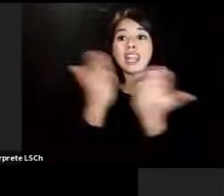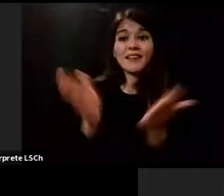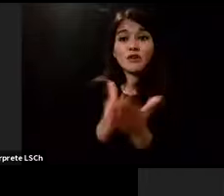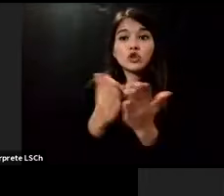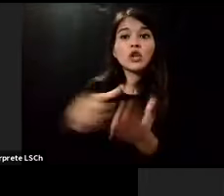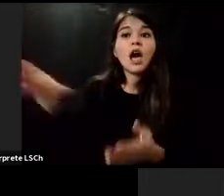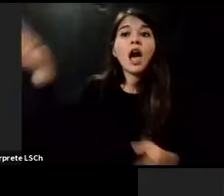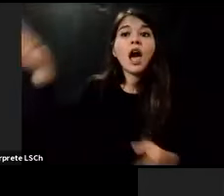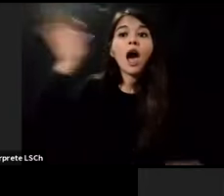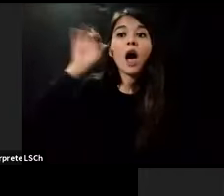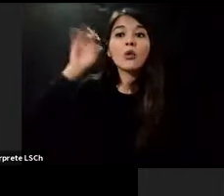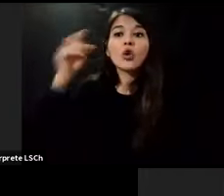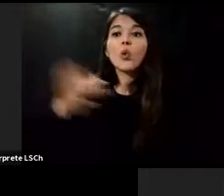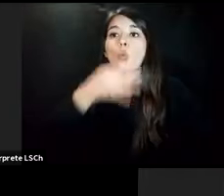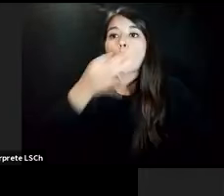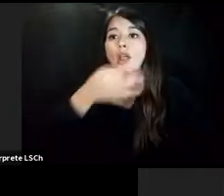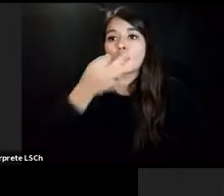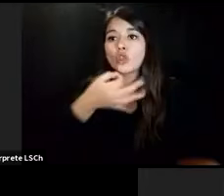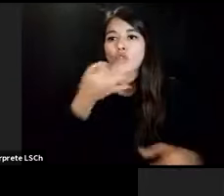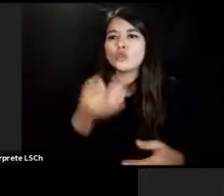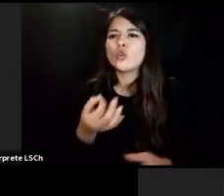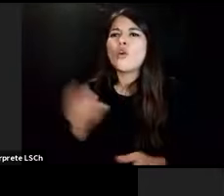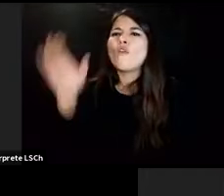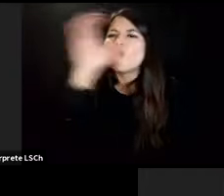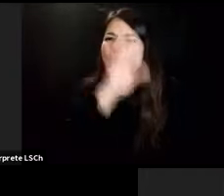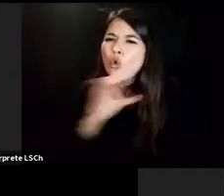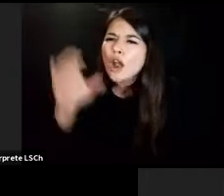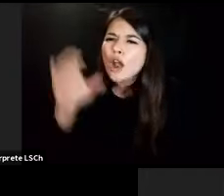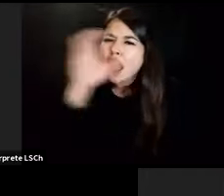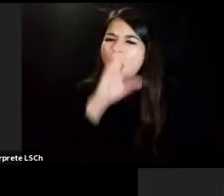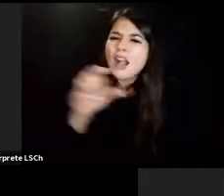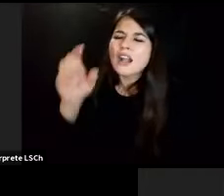Busquen en Spotify, busquen en Soundcloud